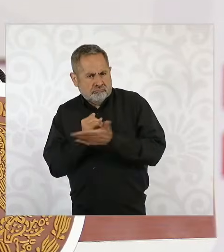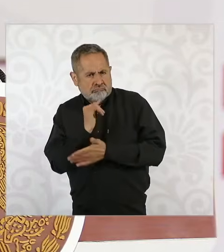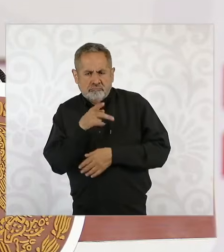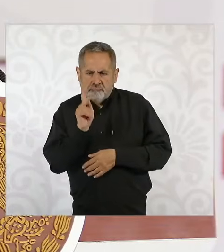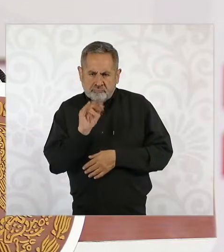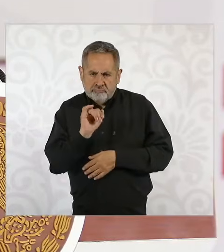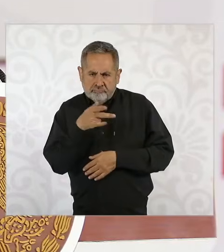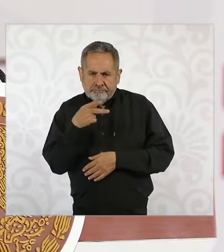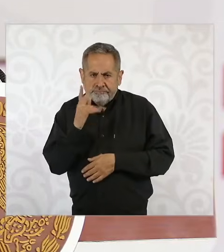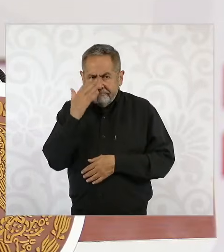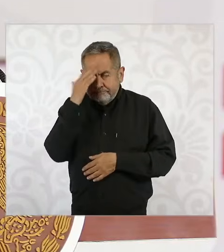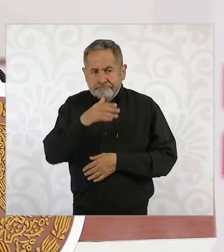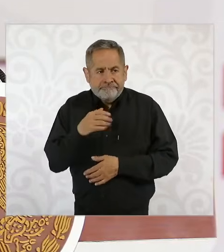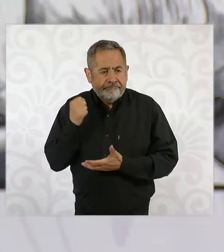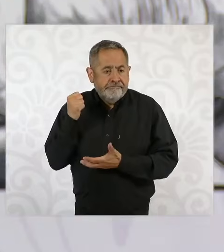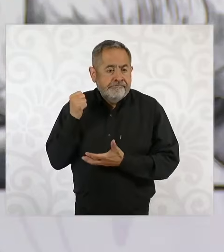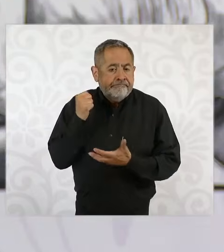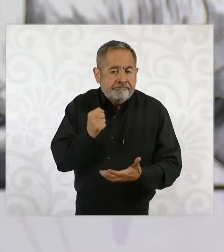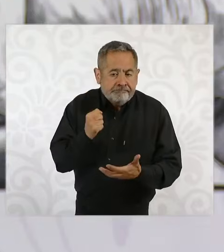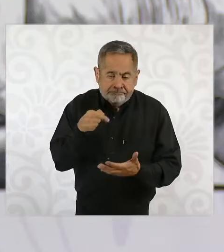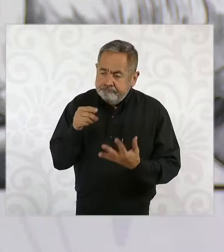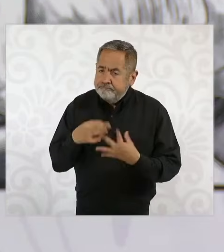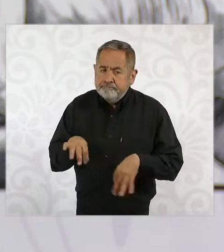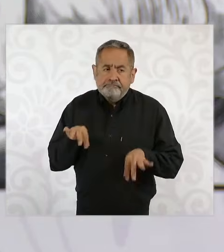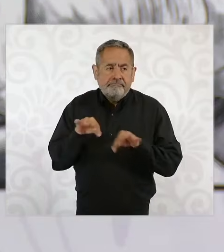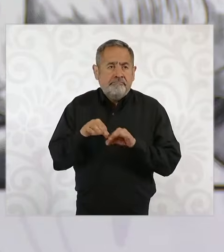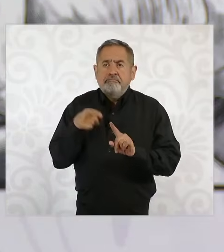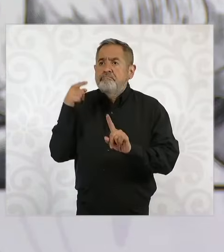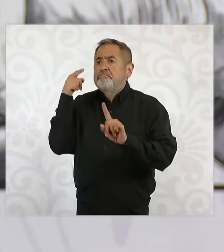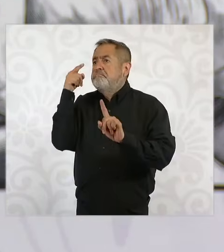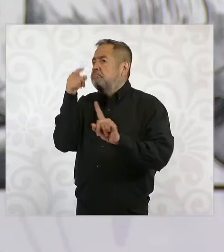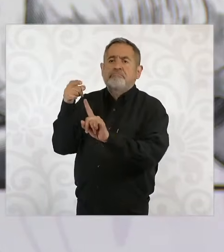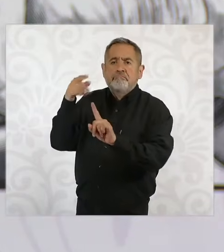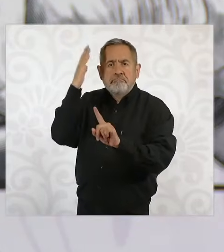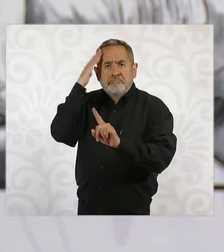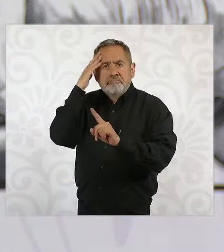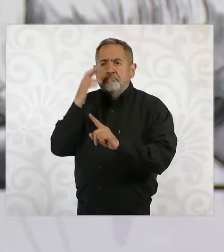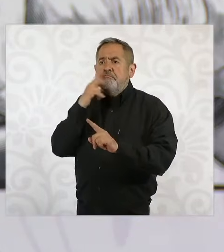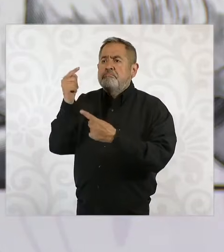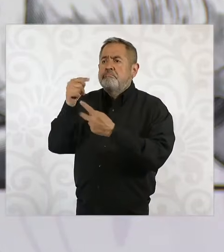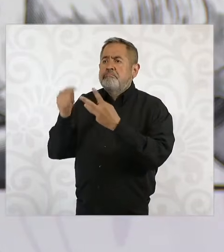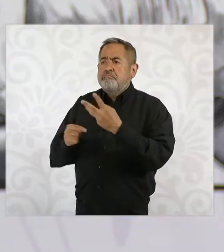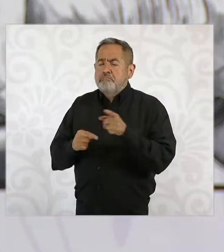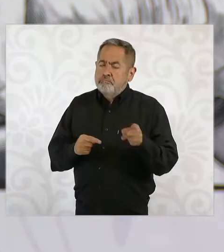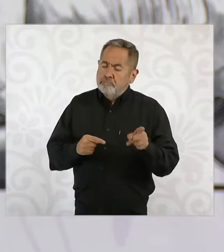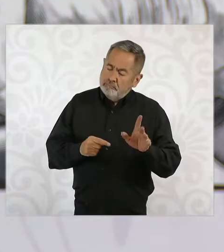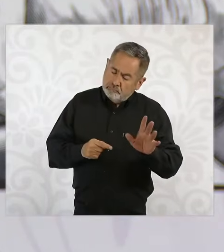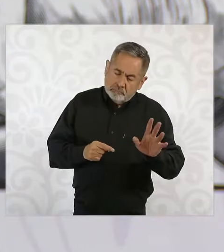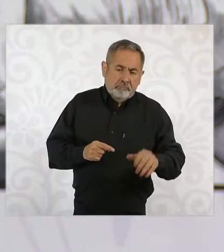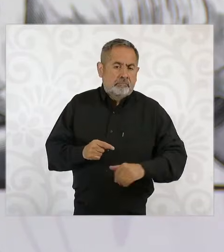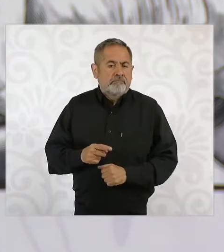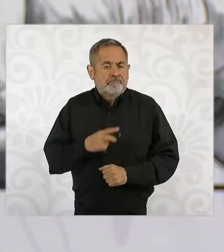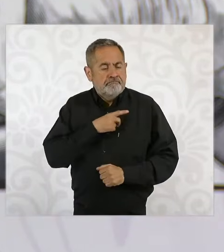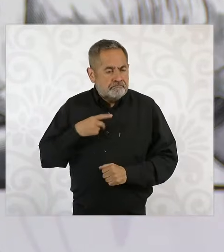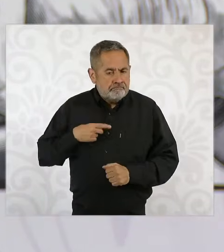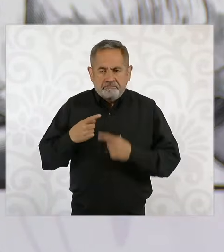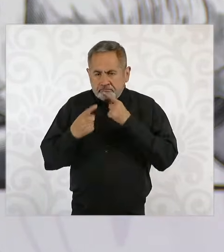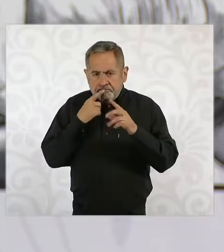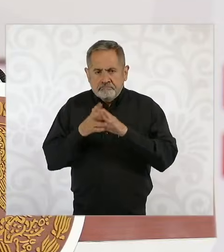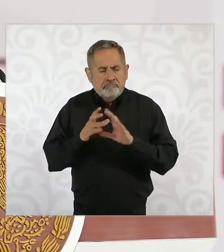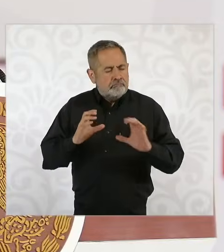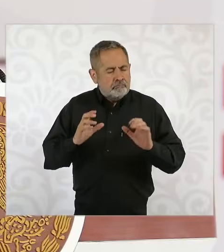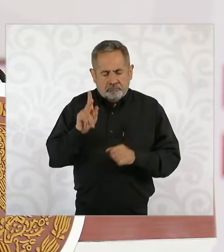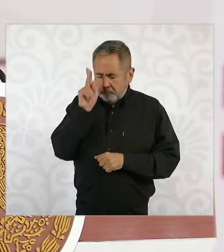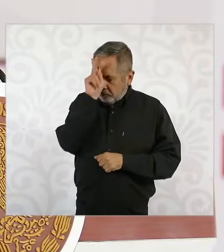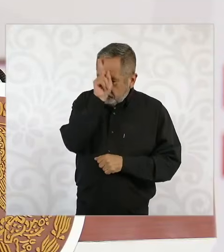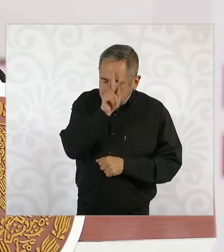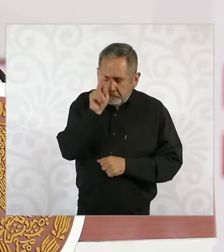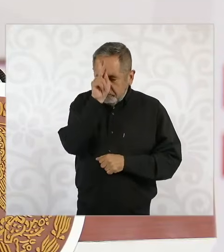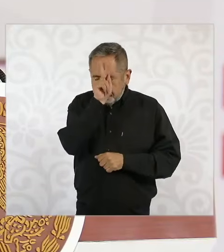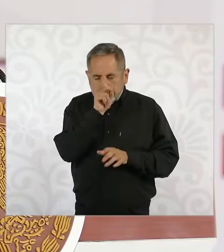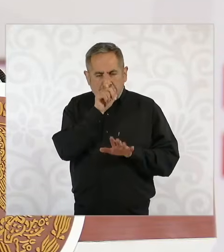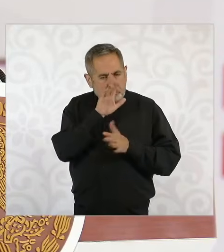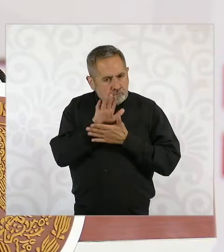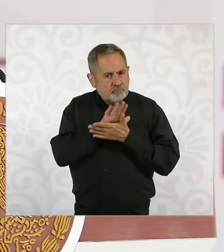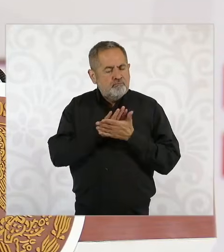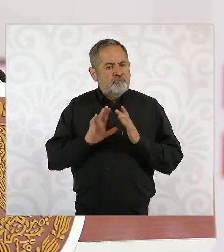sabemos de las prioridades del gobierno. Entonces, tendrá que haber prudencia en cuanto a las